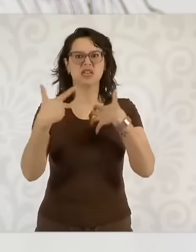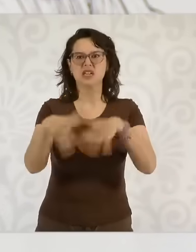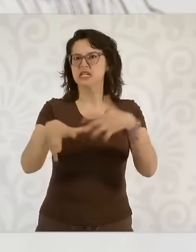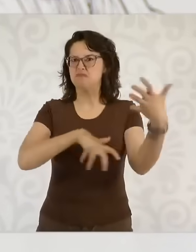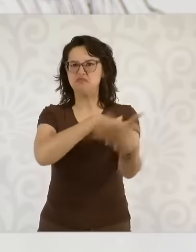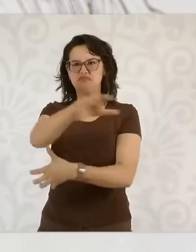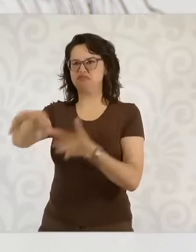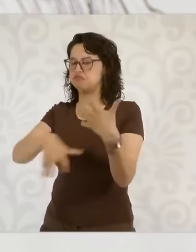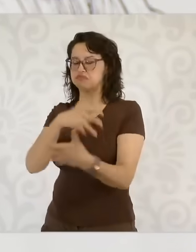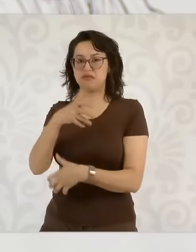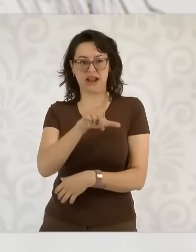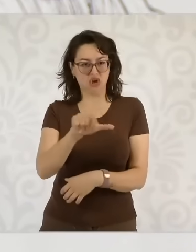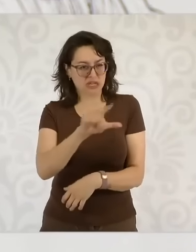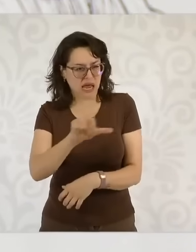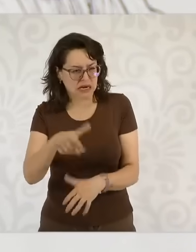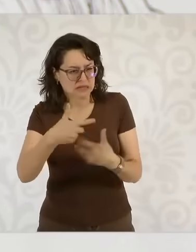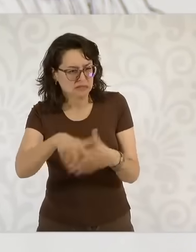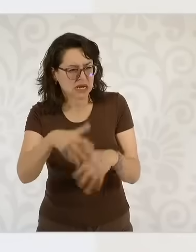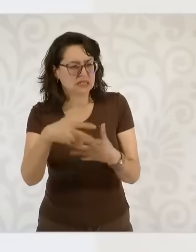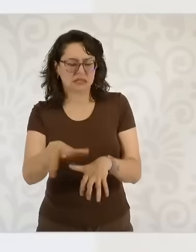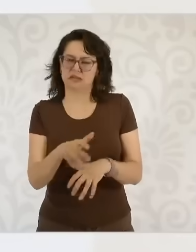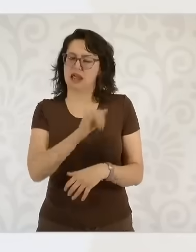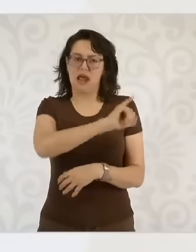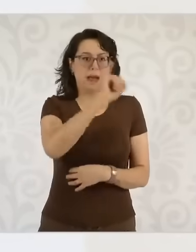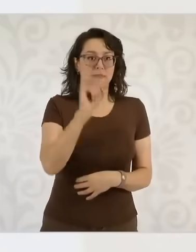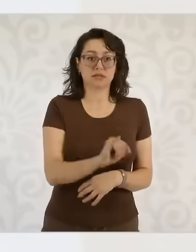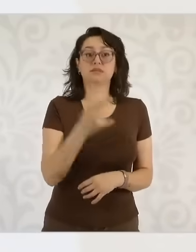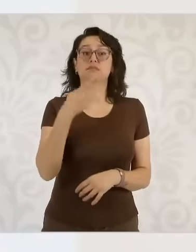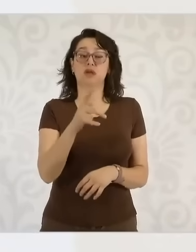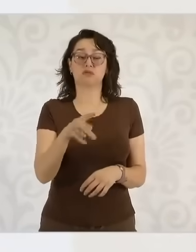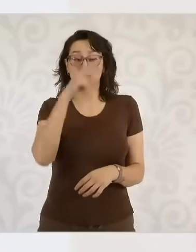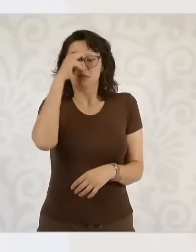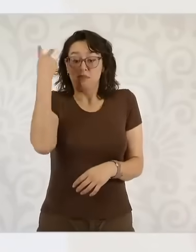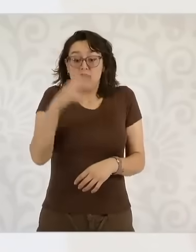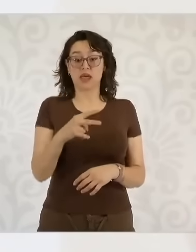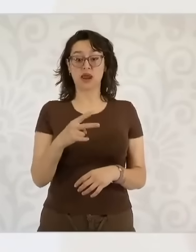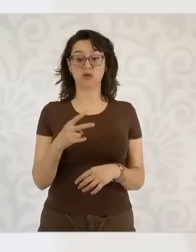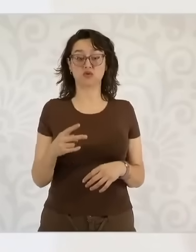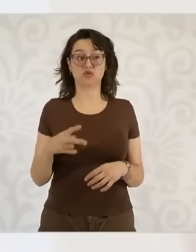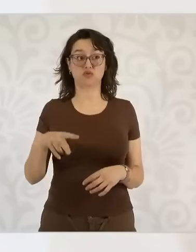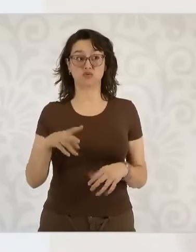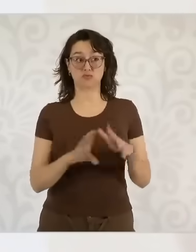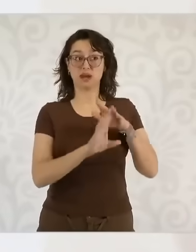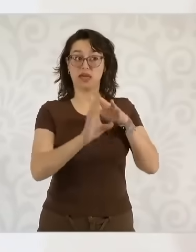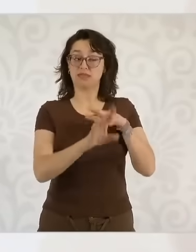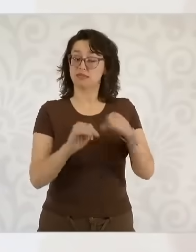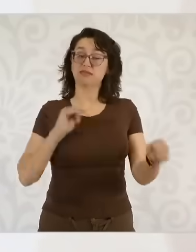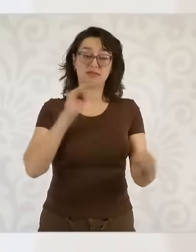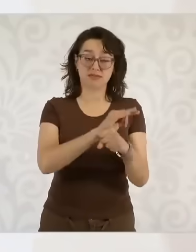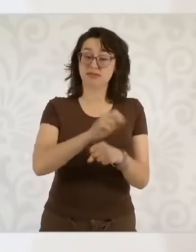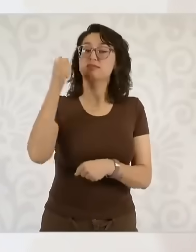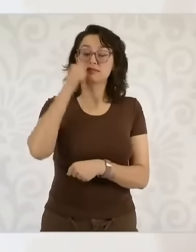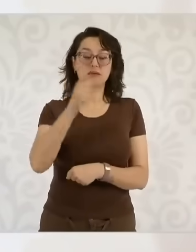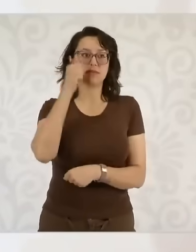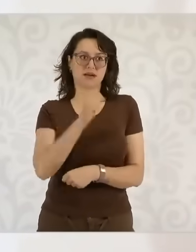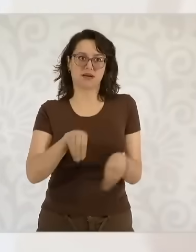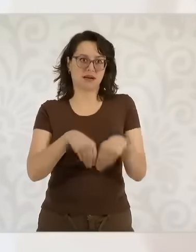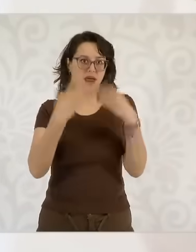en Los Ángeles Ahora siempre defendemos a los mexicanos allá es nuestra labor